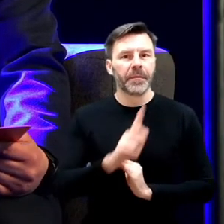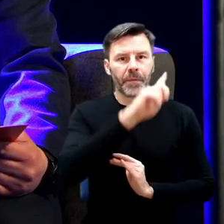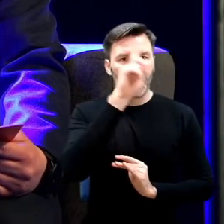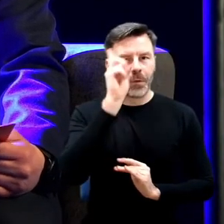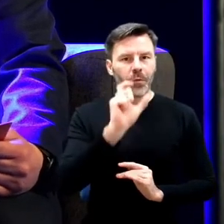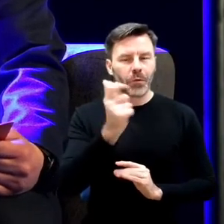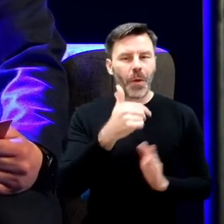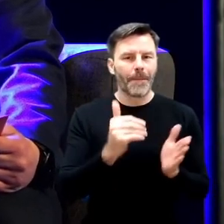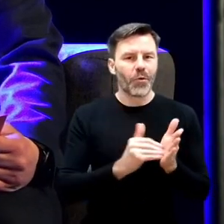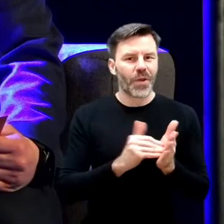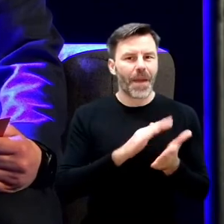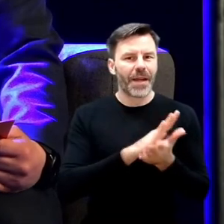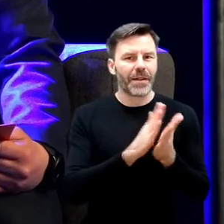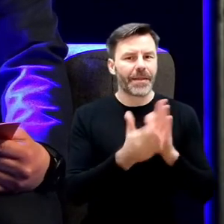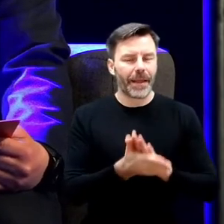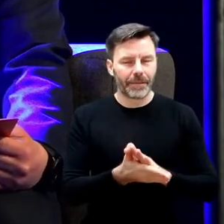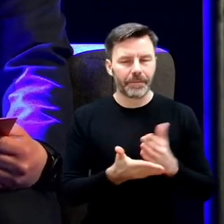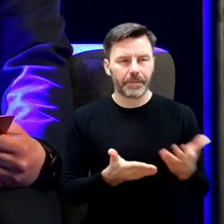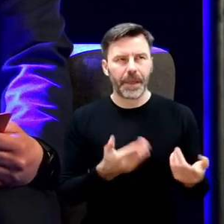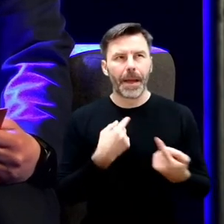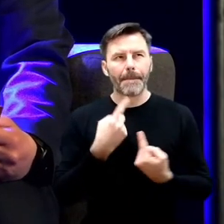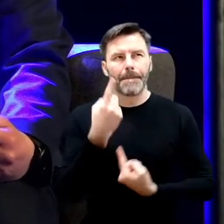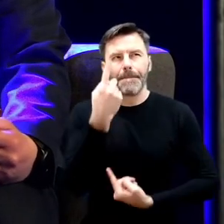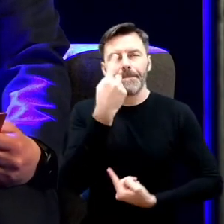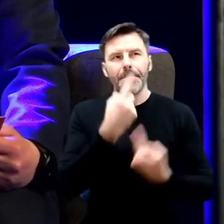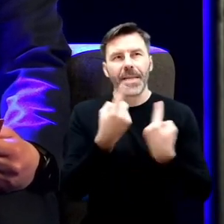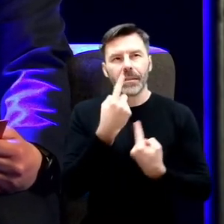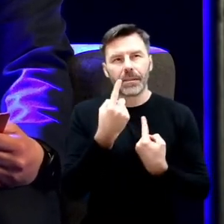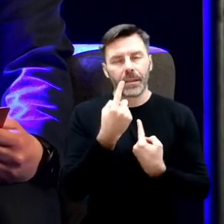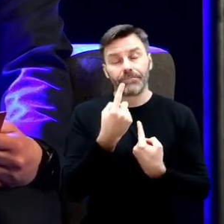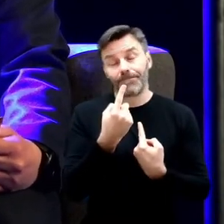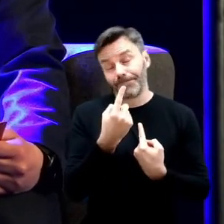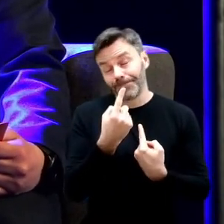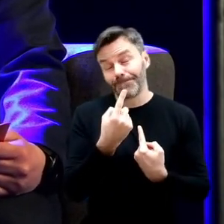A co jest myślę do pozazdroszczenia przez wielu włodarzy to to,